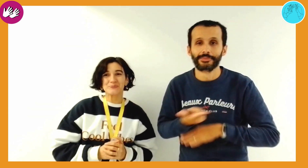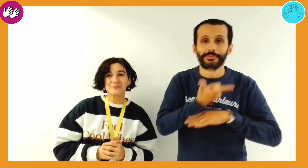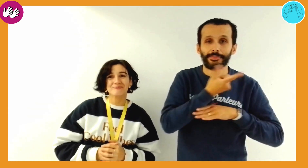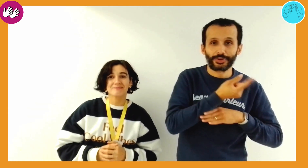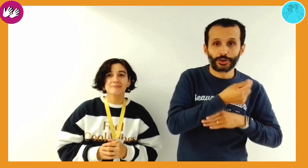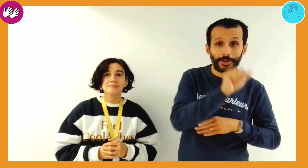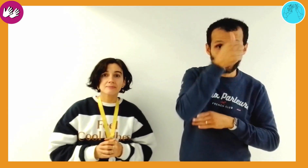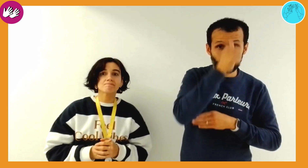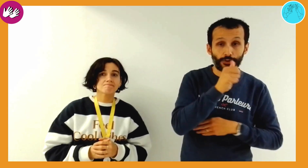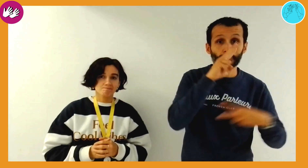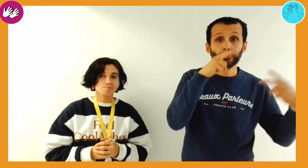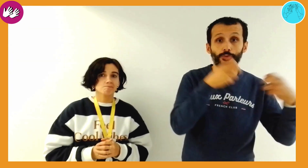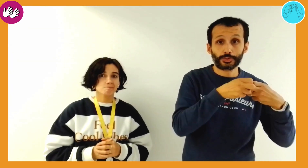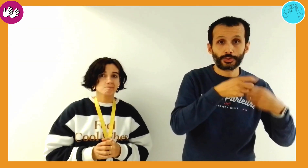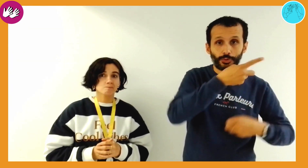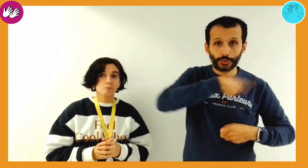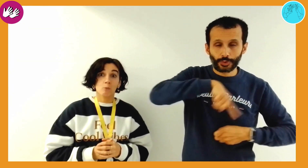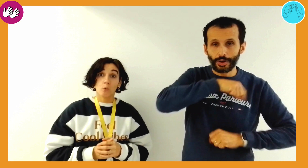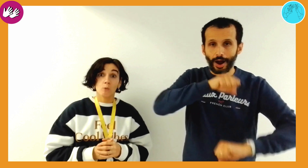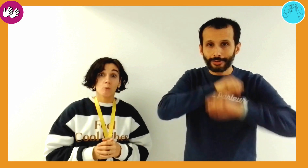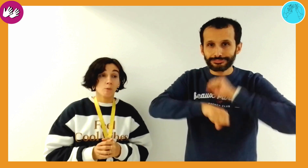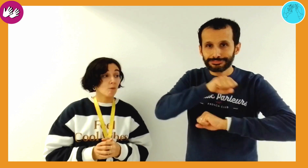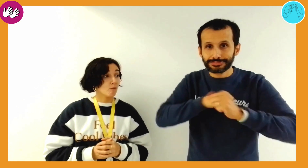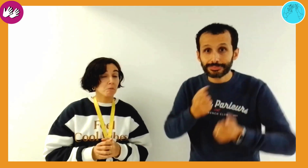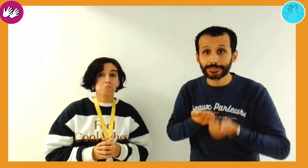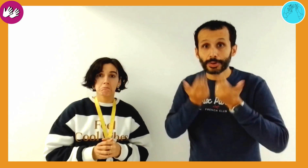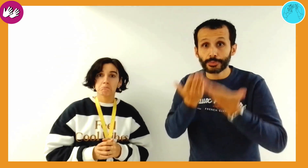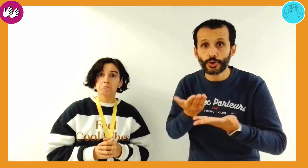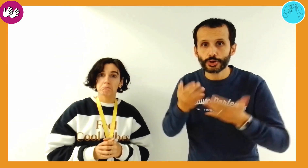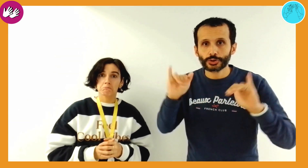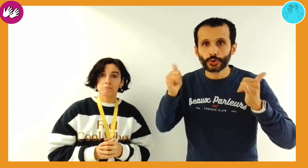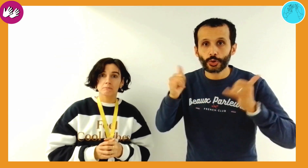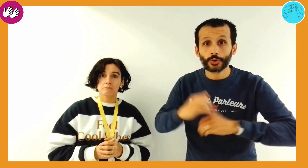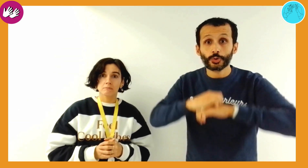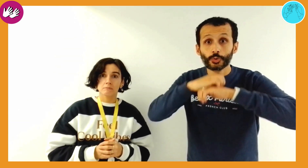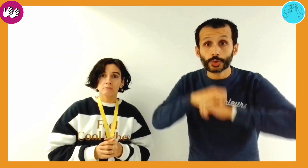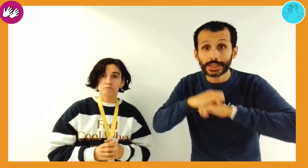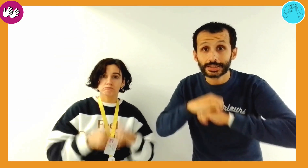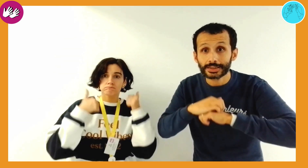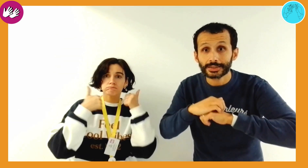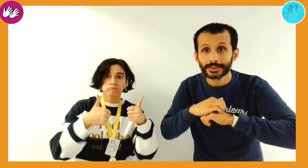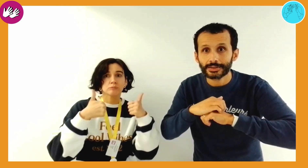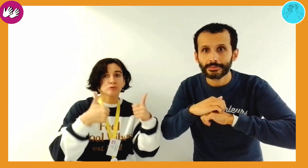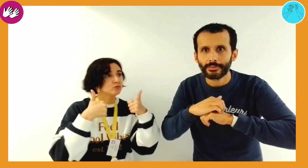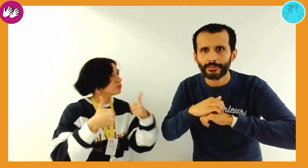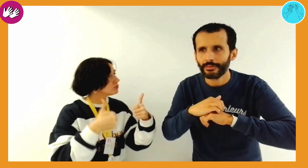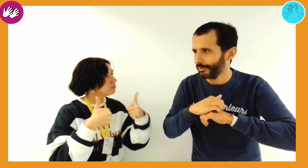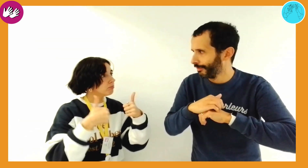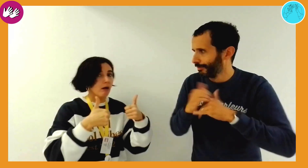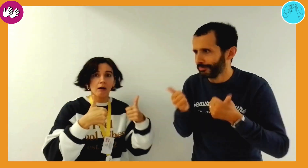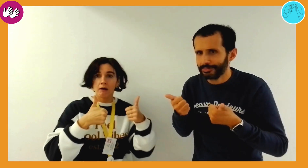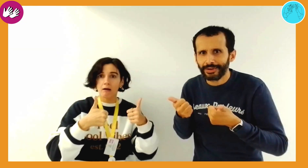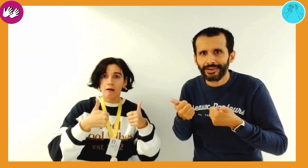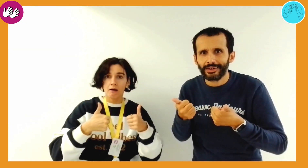en partenariat avec le musée de Luxembourg vous propose le Quiz jeux. Super !!!